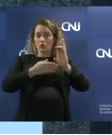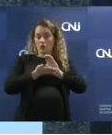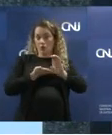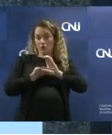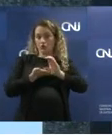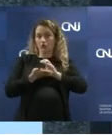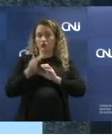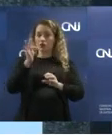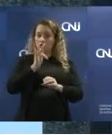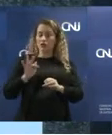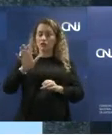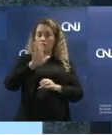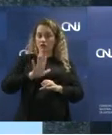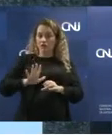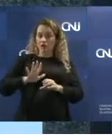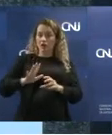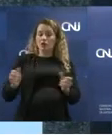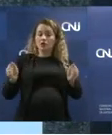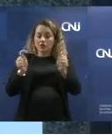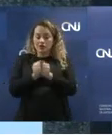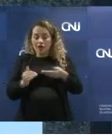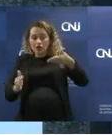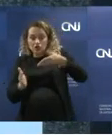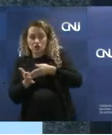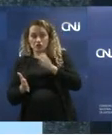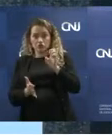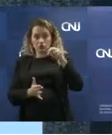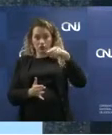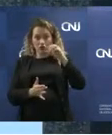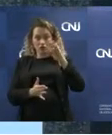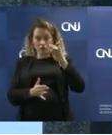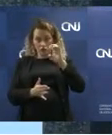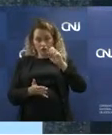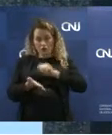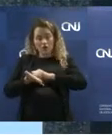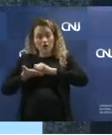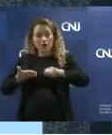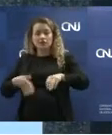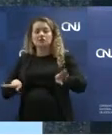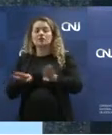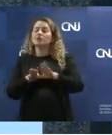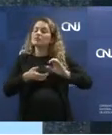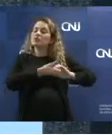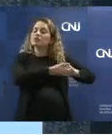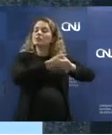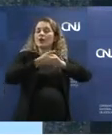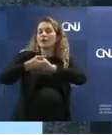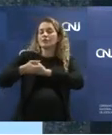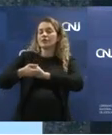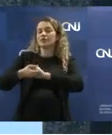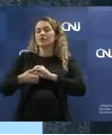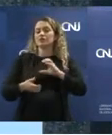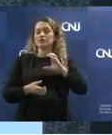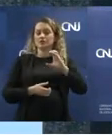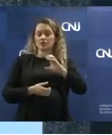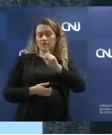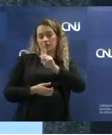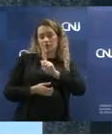Assina ao tempo e também parabenizo a Corregedoria Nacional de Justiça, na pessoa de Sua Excelência, a Ministra